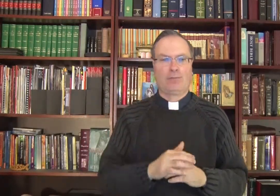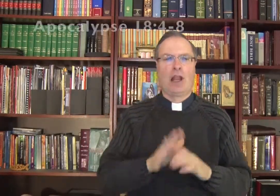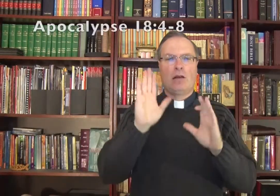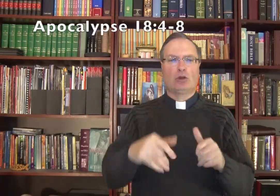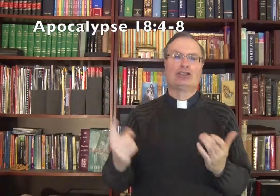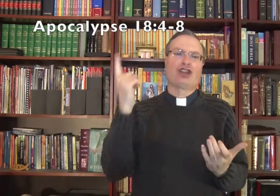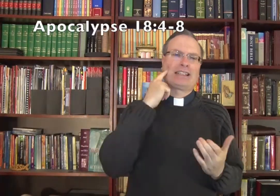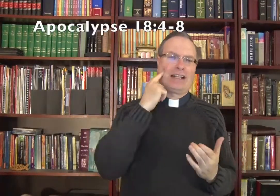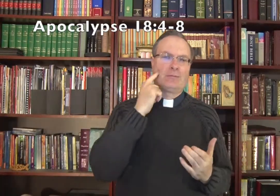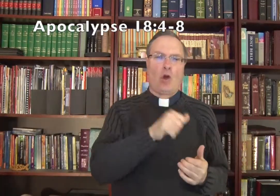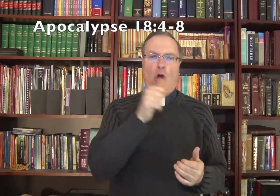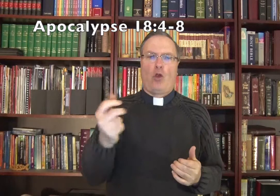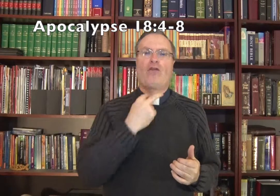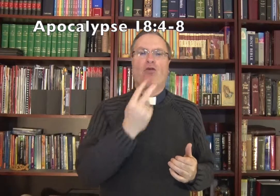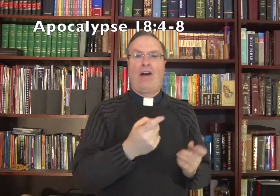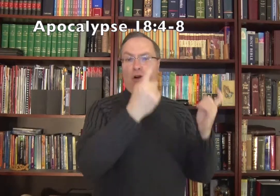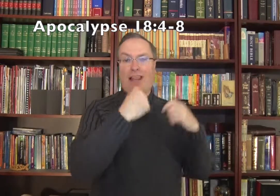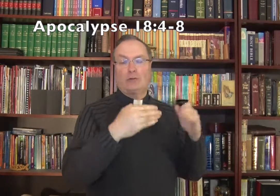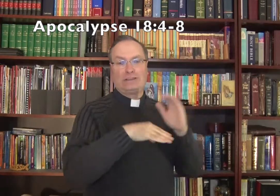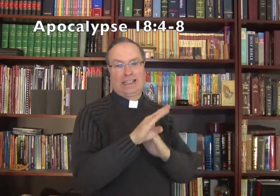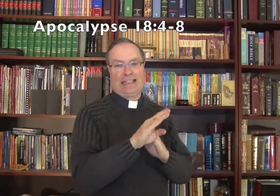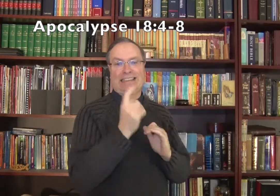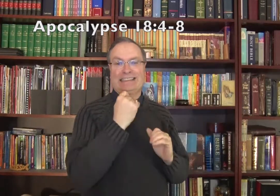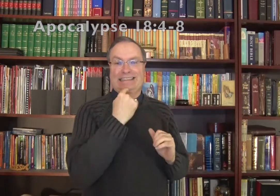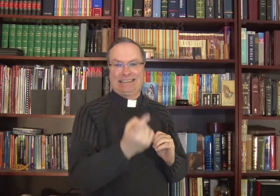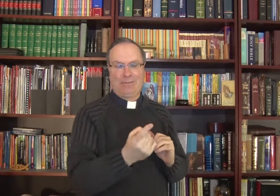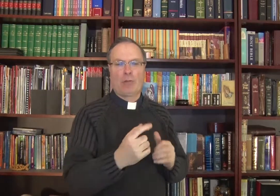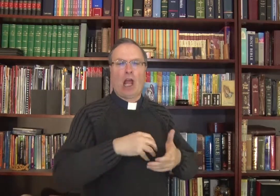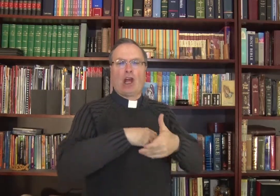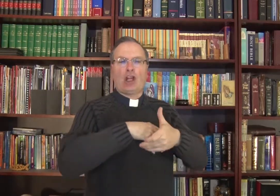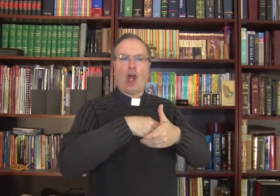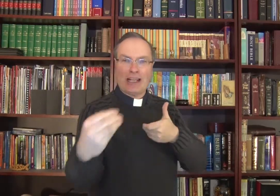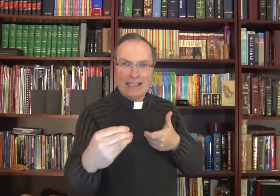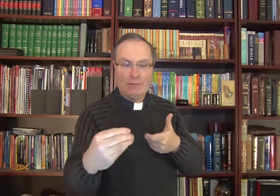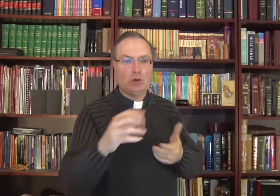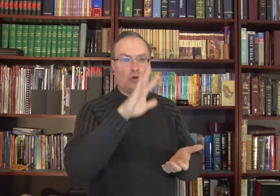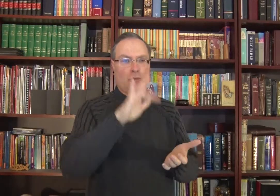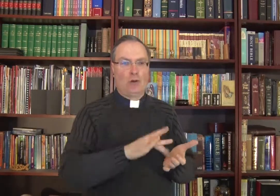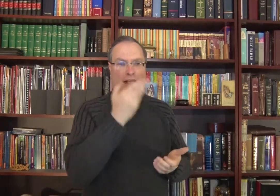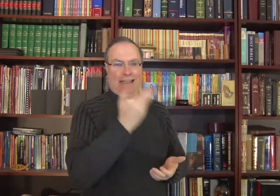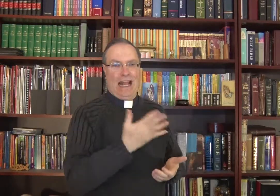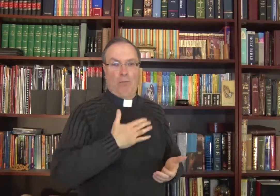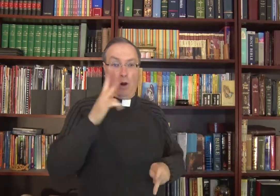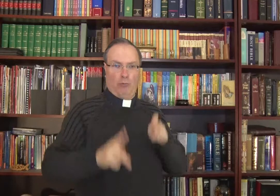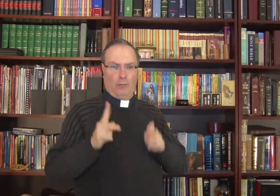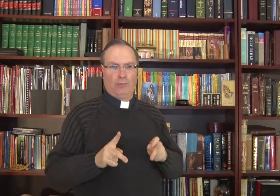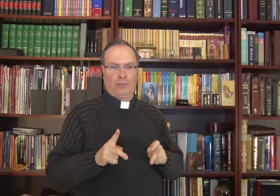«Puis j'entendis une autre voix venant du ciel qui disait: «Sortez du milieu d'elle, mon peuple,